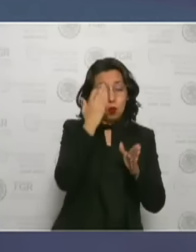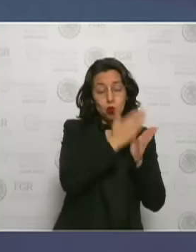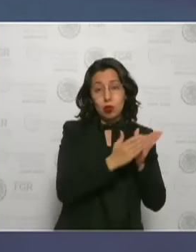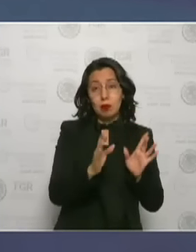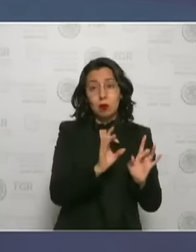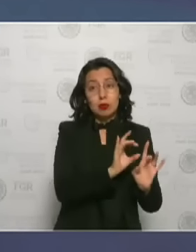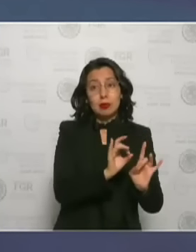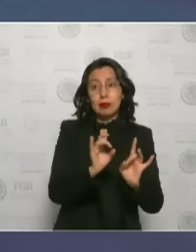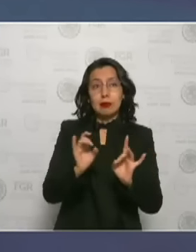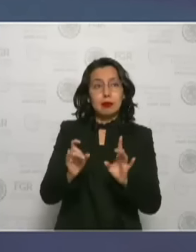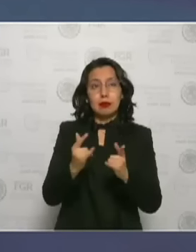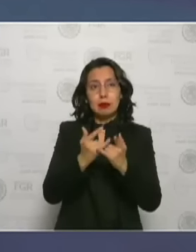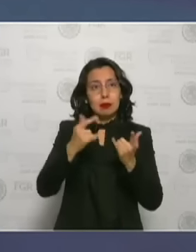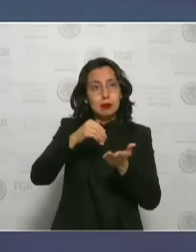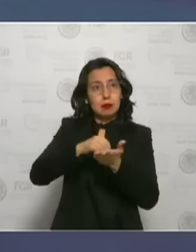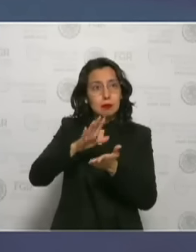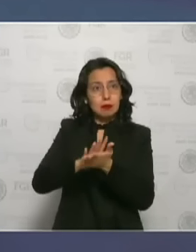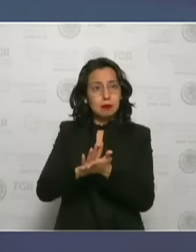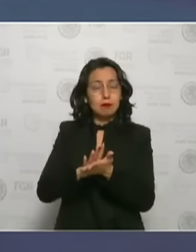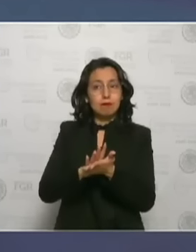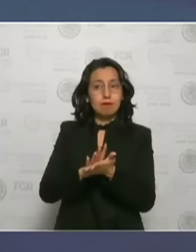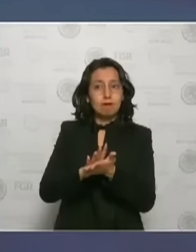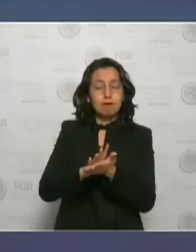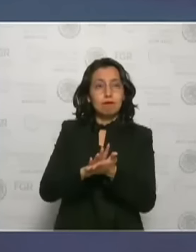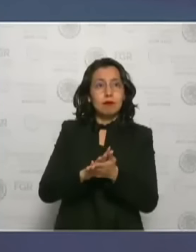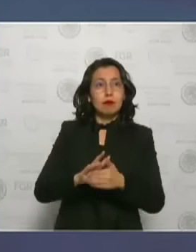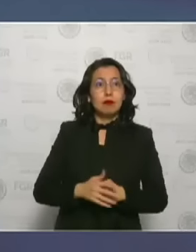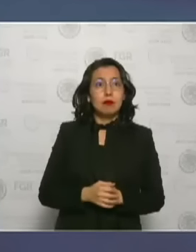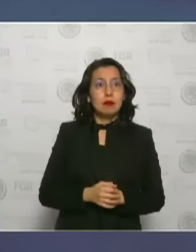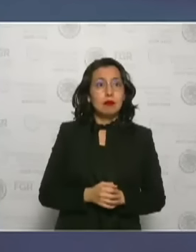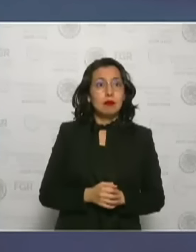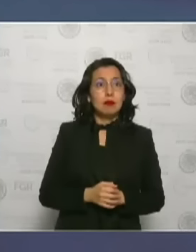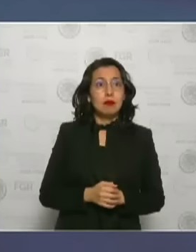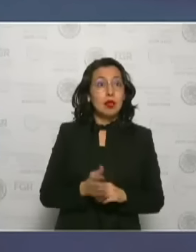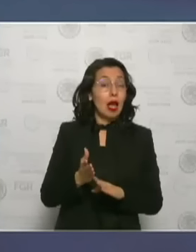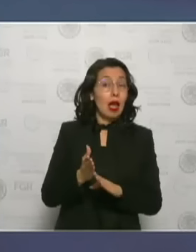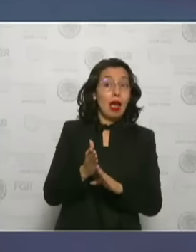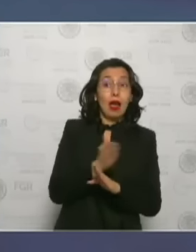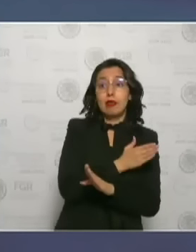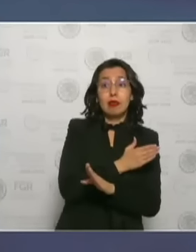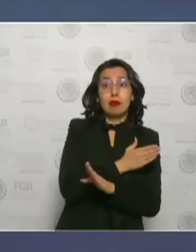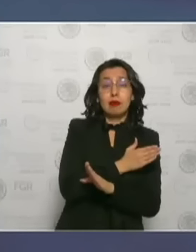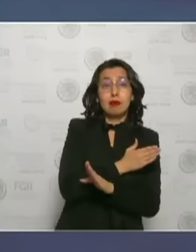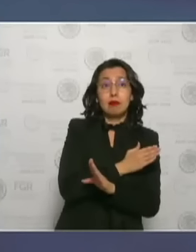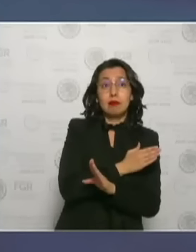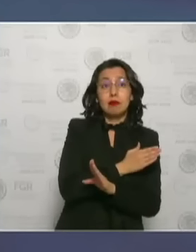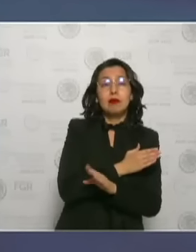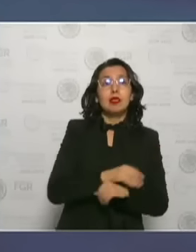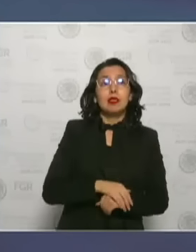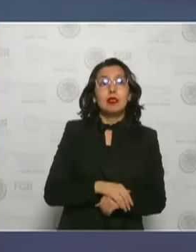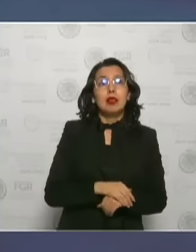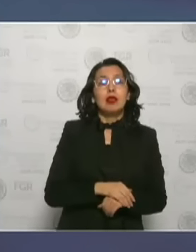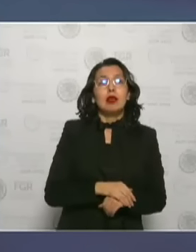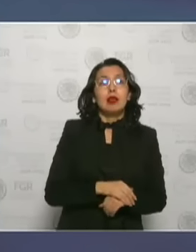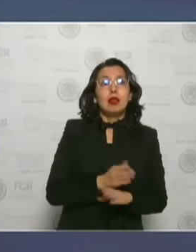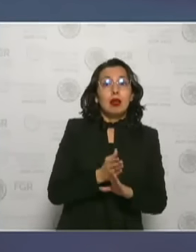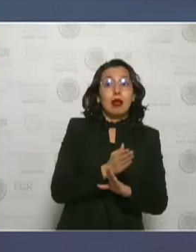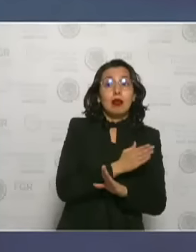en la historia de nuestro querido México. Nunca, nunca habíamos tenido la posibilidad real de